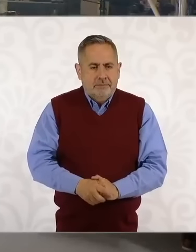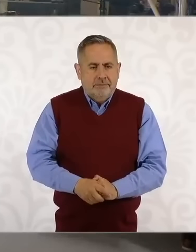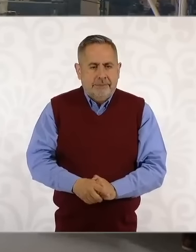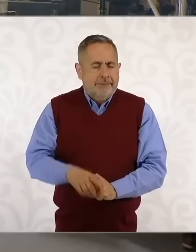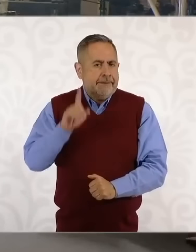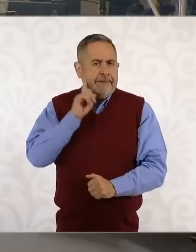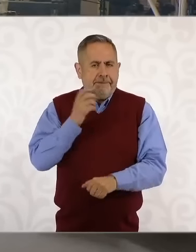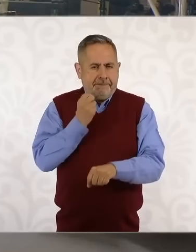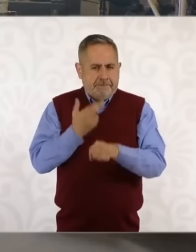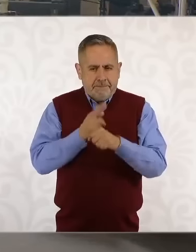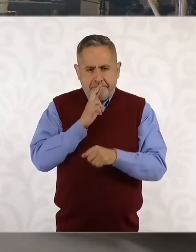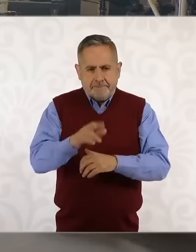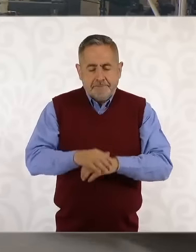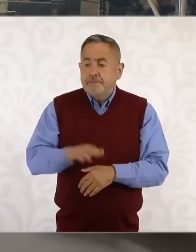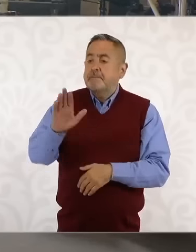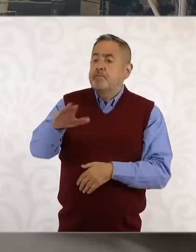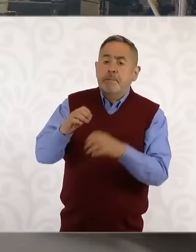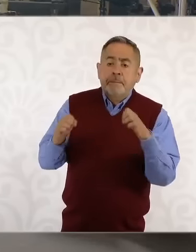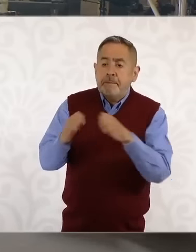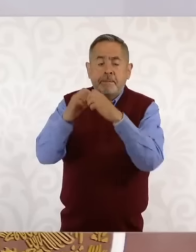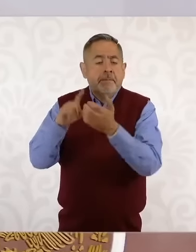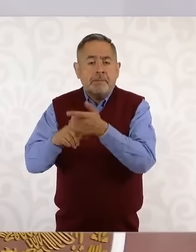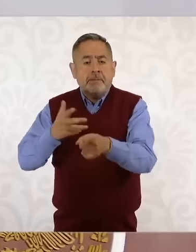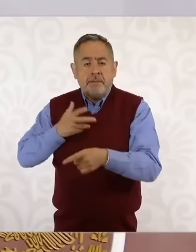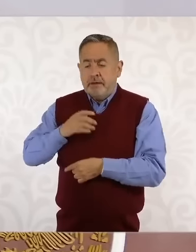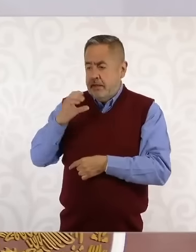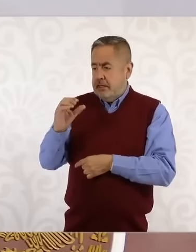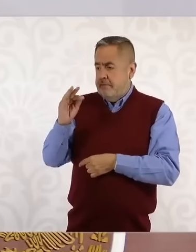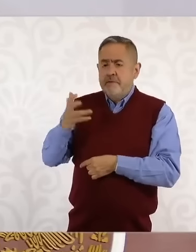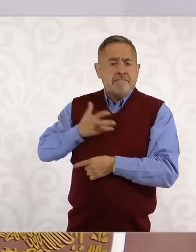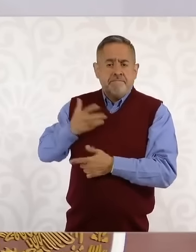Eh, para el caso de las emergencias, CFE, ya tenemos un protocolo y lineamientos muy